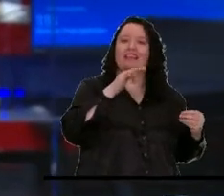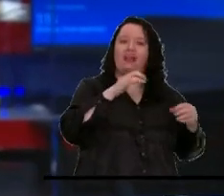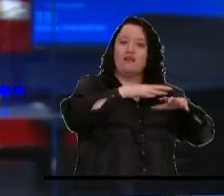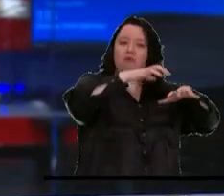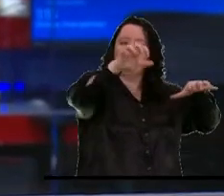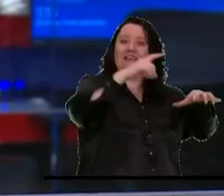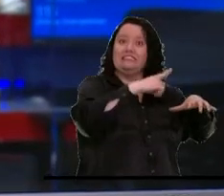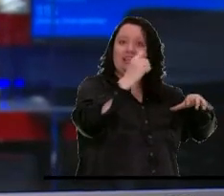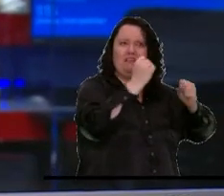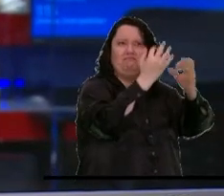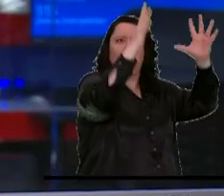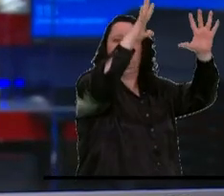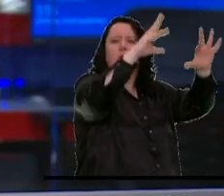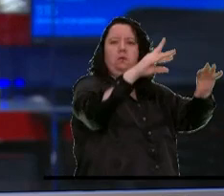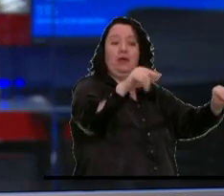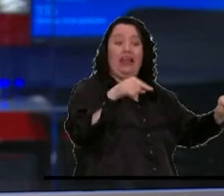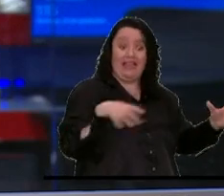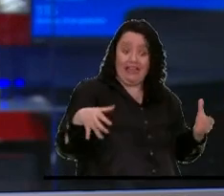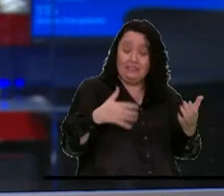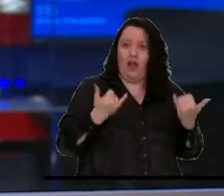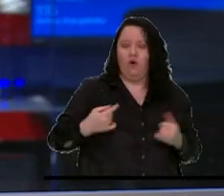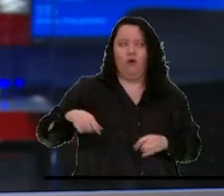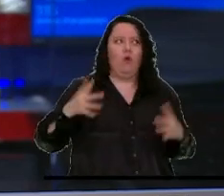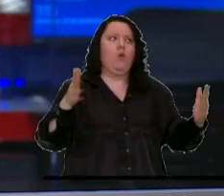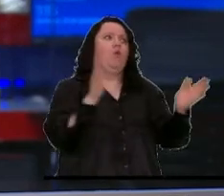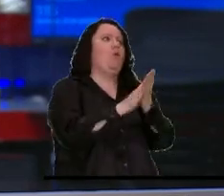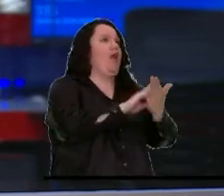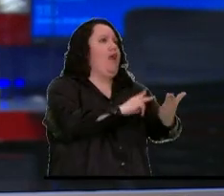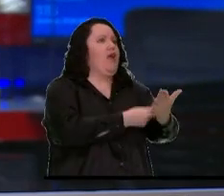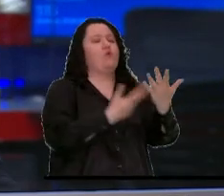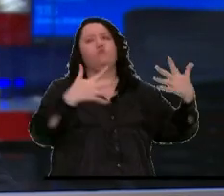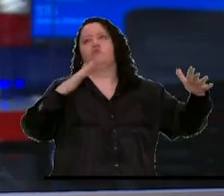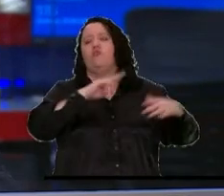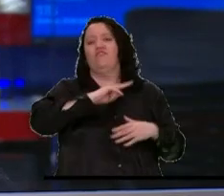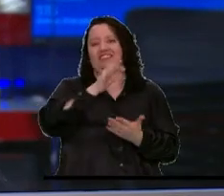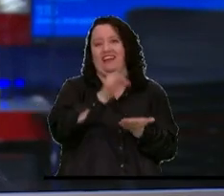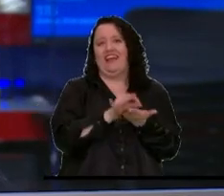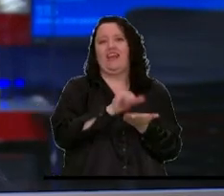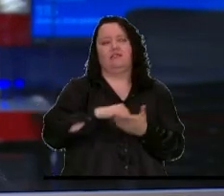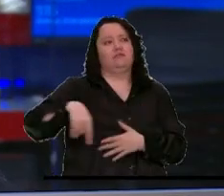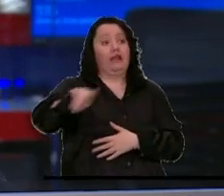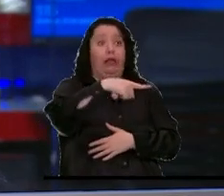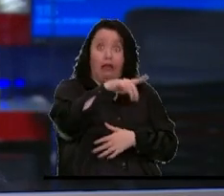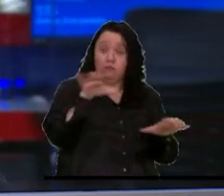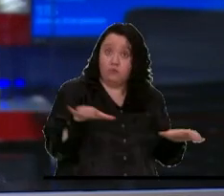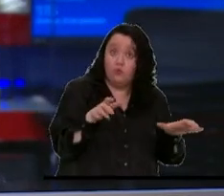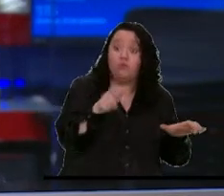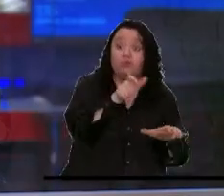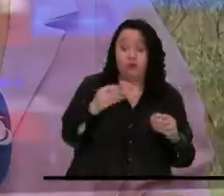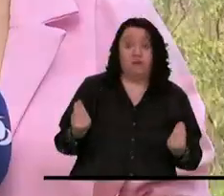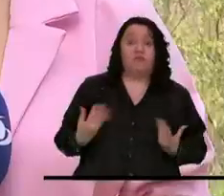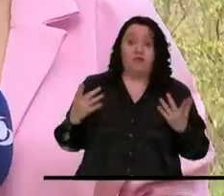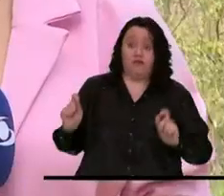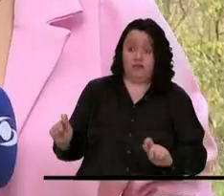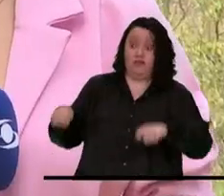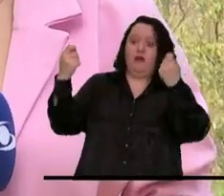ayudar a apagar el incendio que consumió más de 100 hectáreas de capaz vegetal se convirtieron en